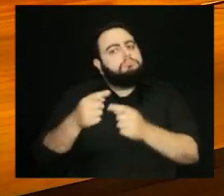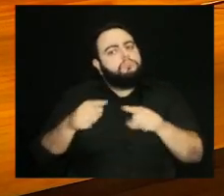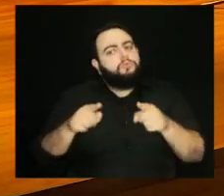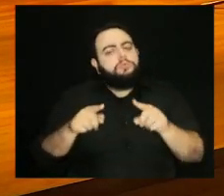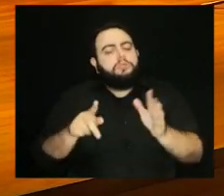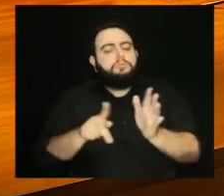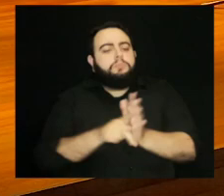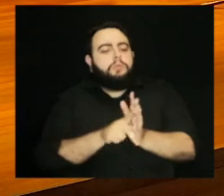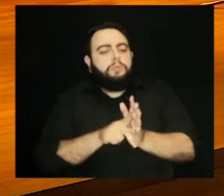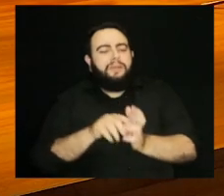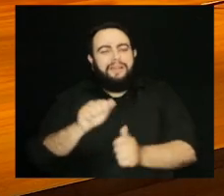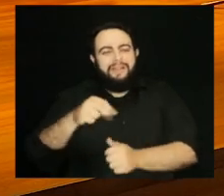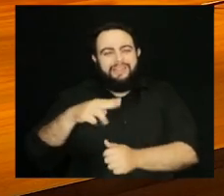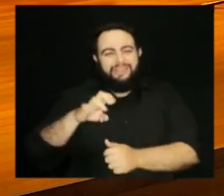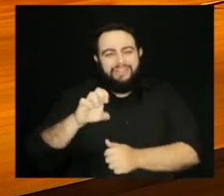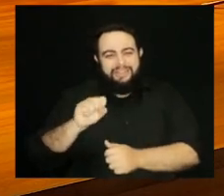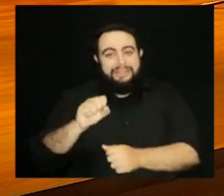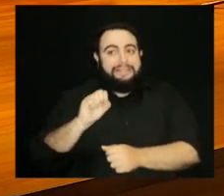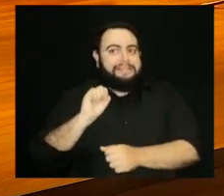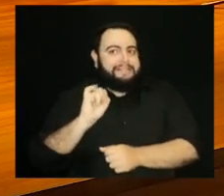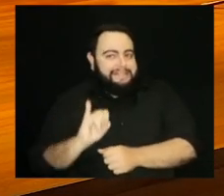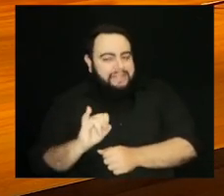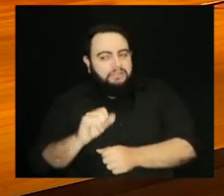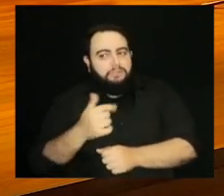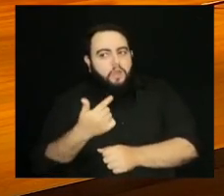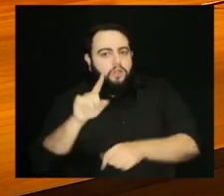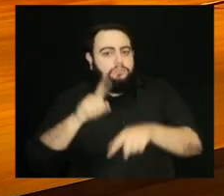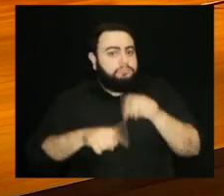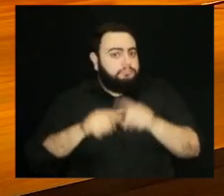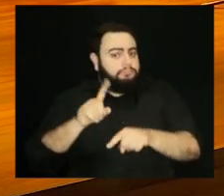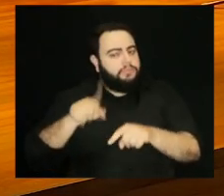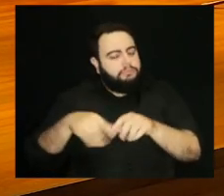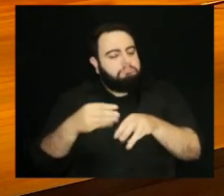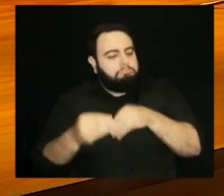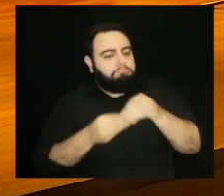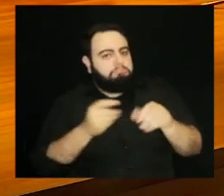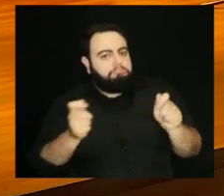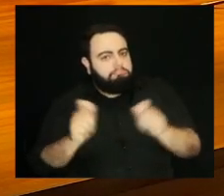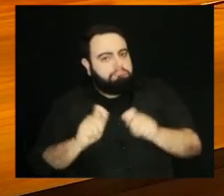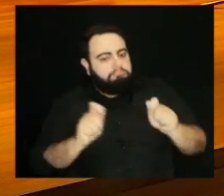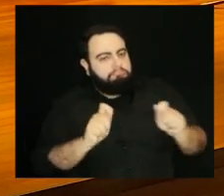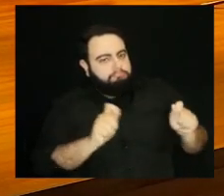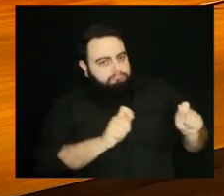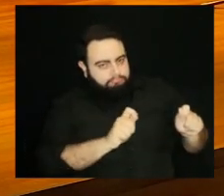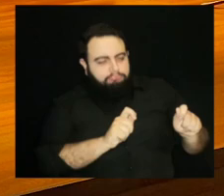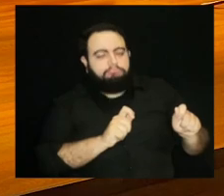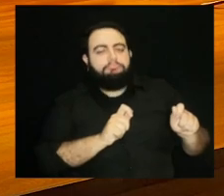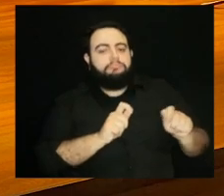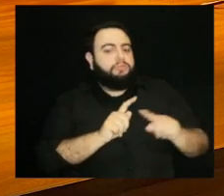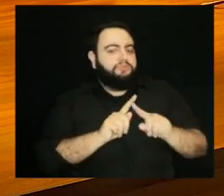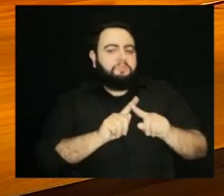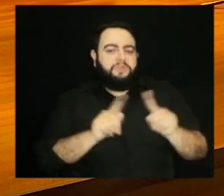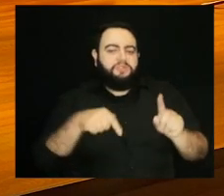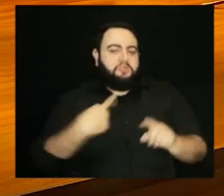for tocada com flautinha Andina, e a gente não usou isso, a música